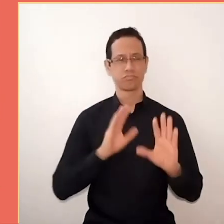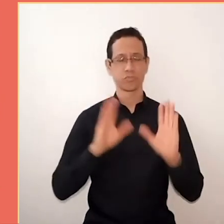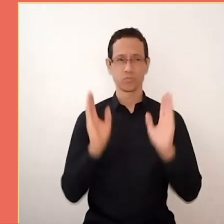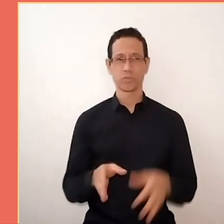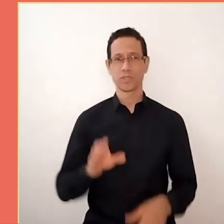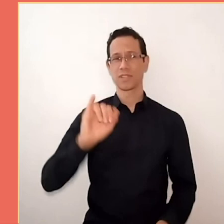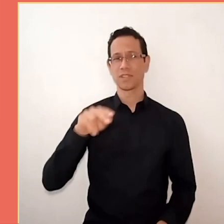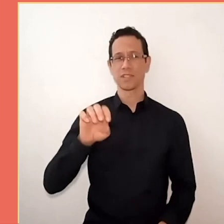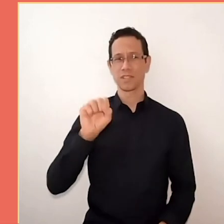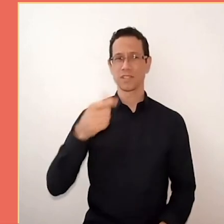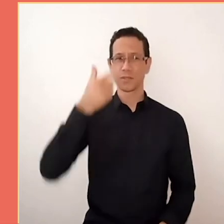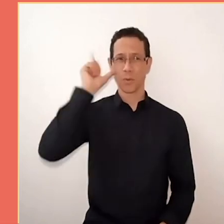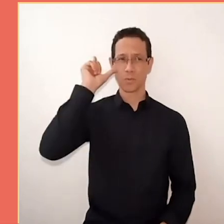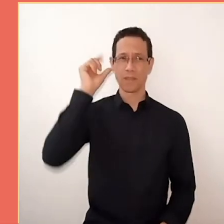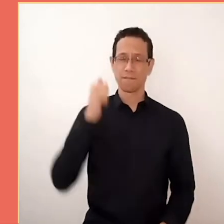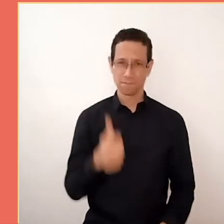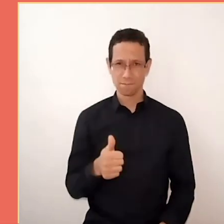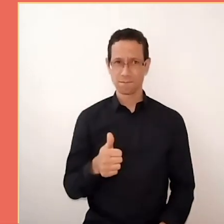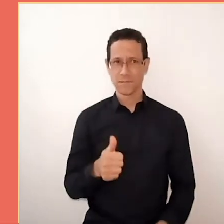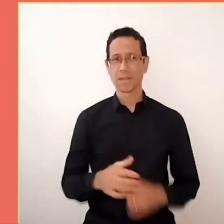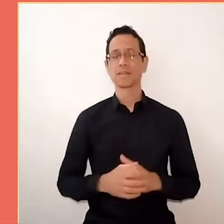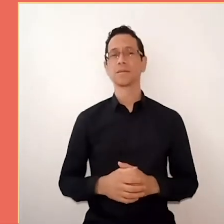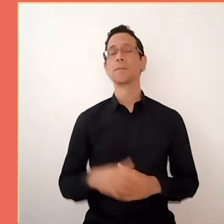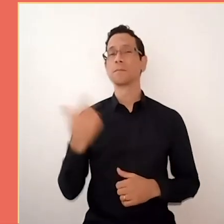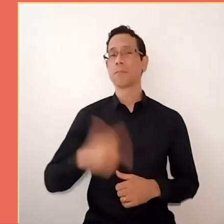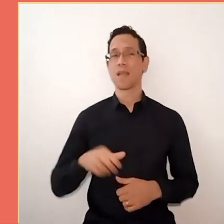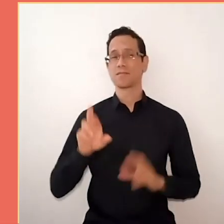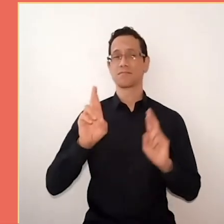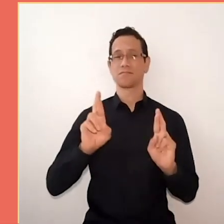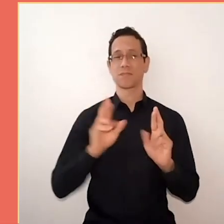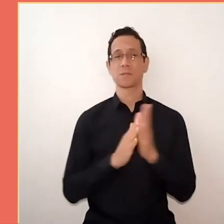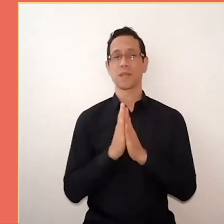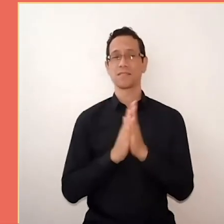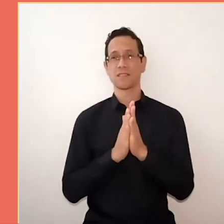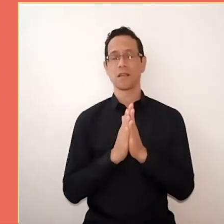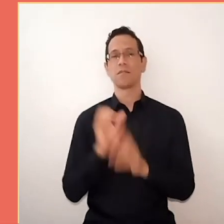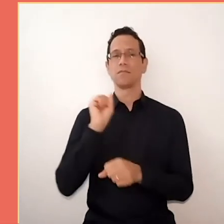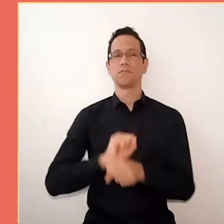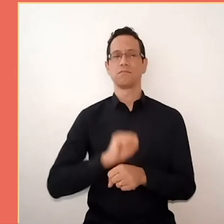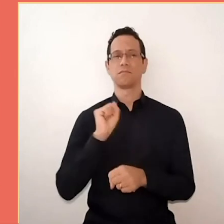e com isso de esperançar e não esperar como concluiu lindamente